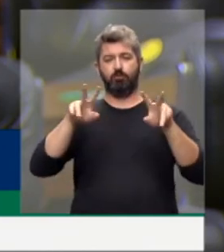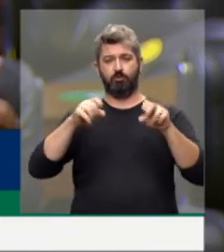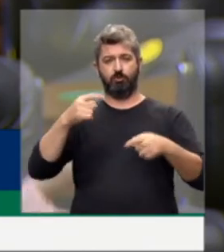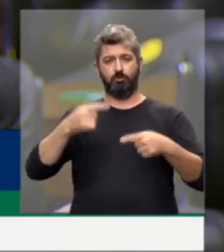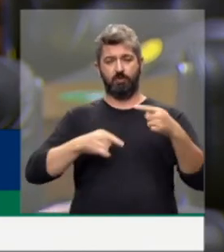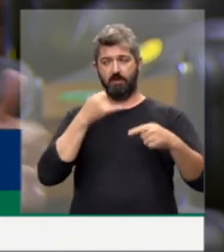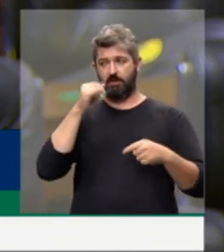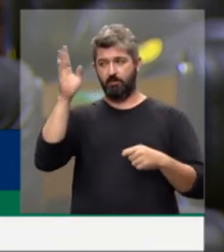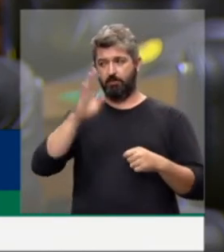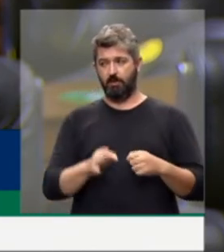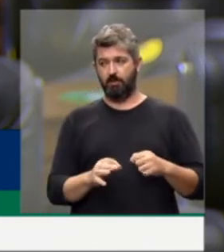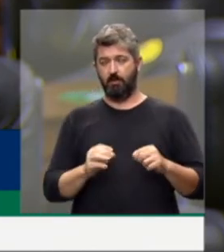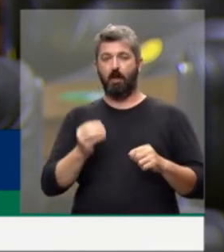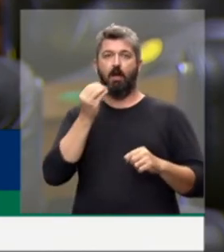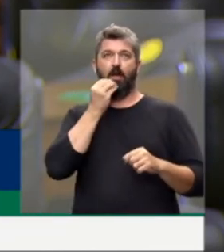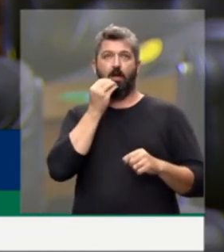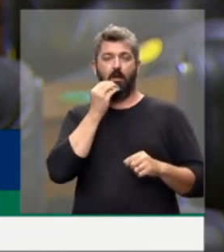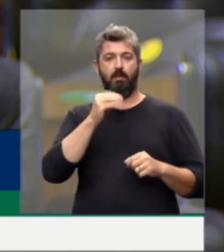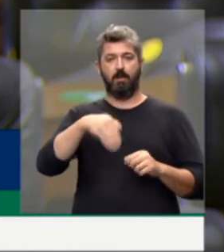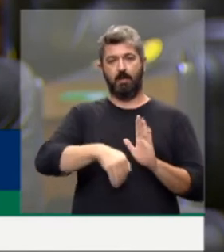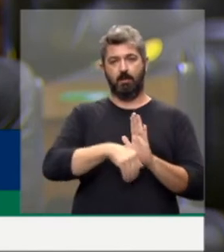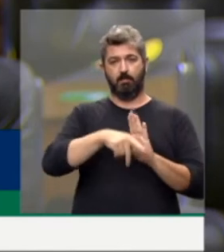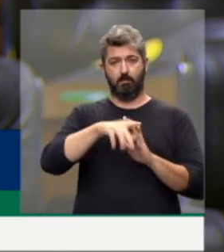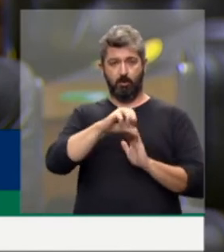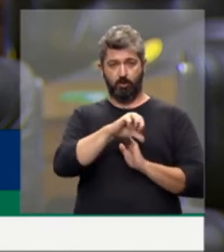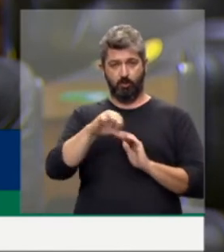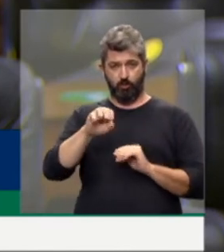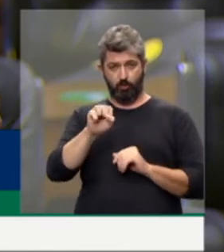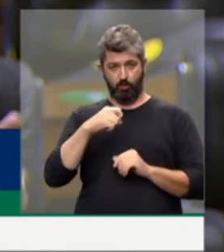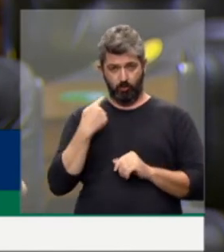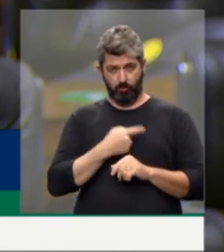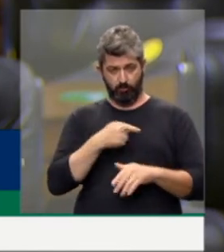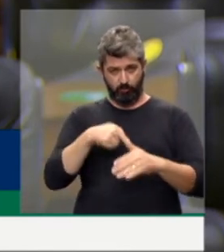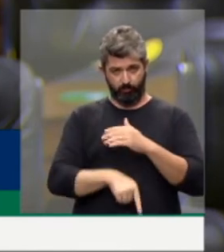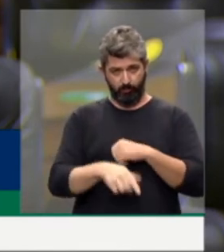NECESSIDADE DE TERMOS A ESTABILIDADE DA DISCUSSÃO DO SETOR ENERGÉTICO BRASILEIRO. LOGICAMENTE QUE NÃO SERÁ